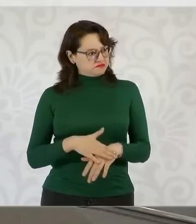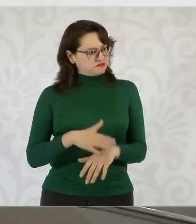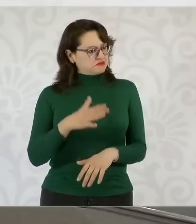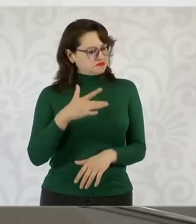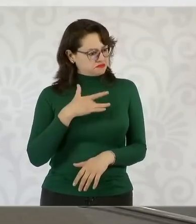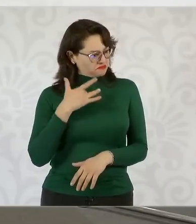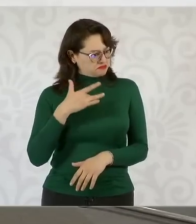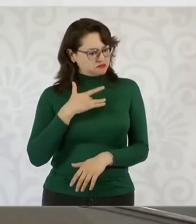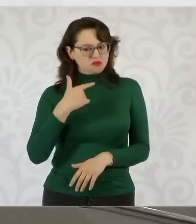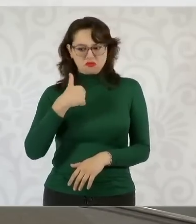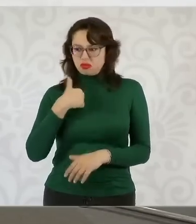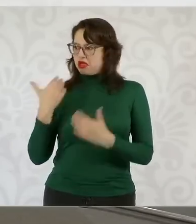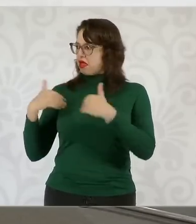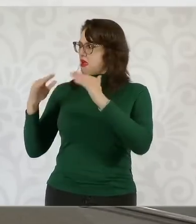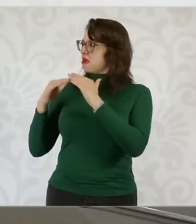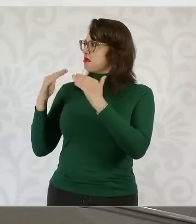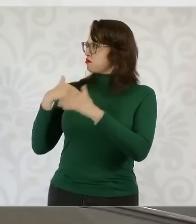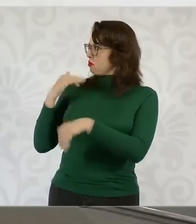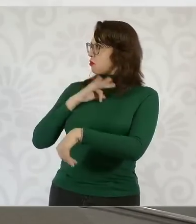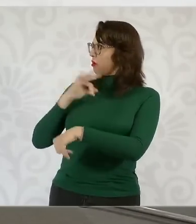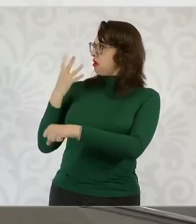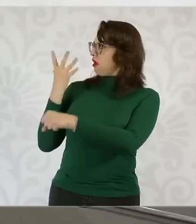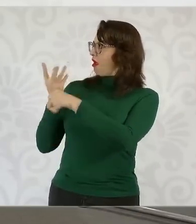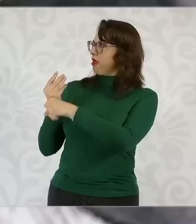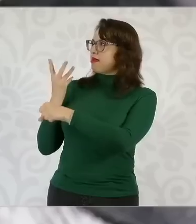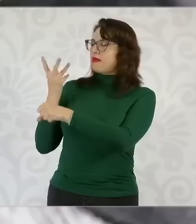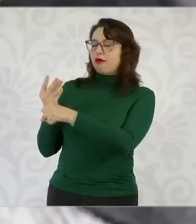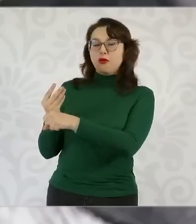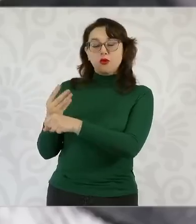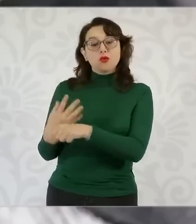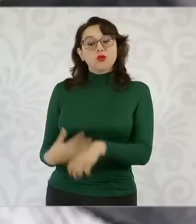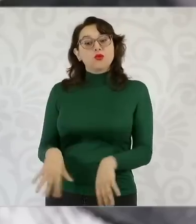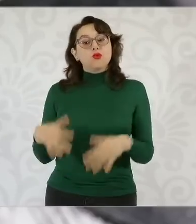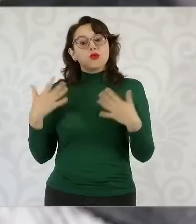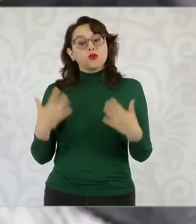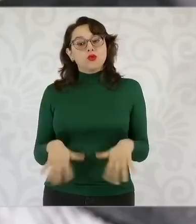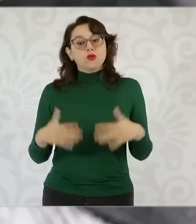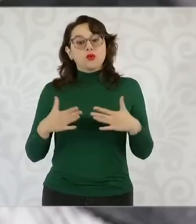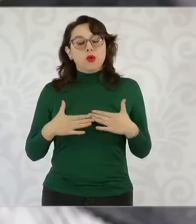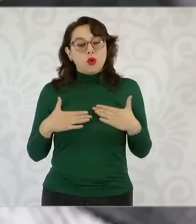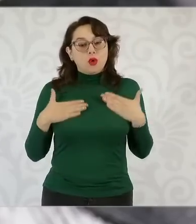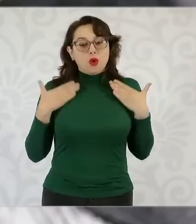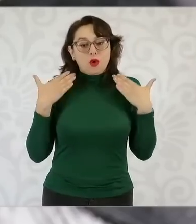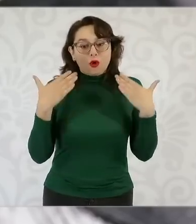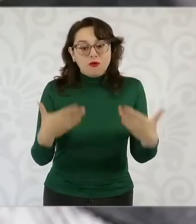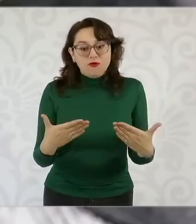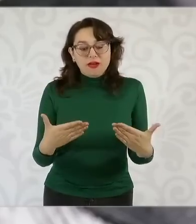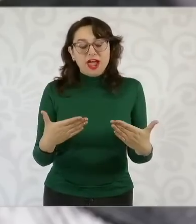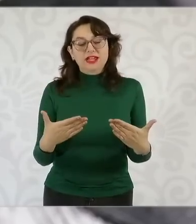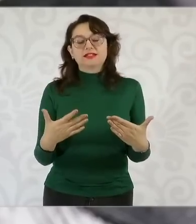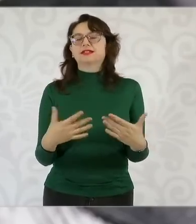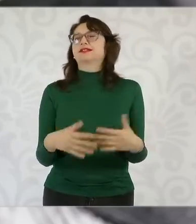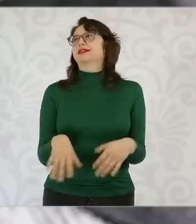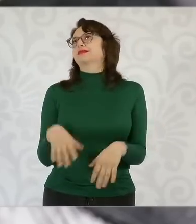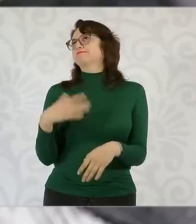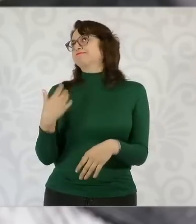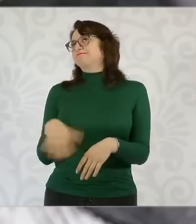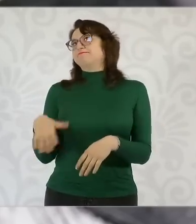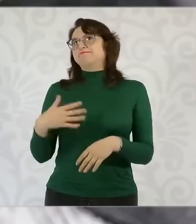sus hogares Y gracias gracias a esta confianza que nos han brindado los clientes en México hoy est